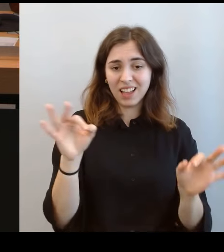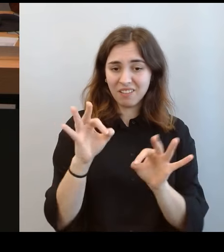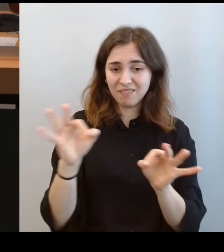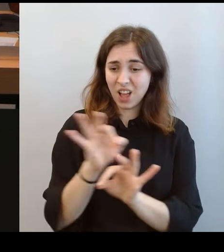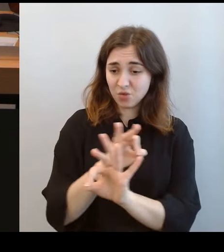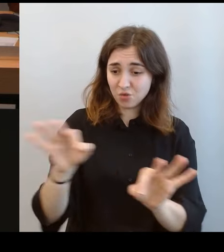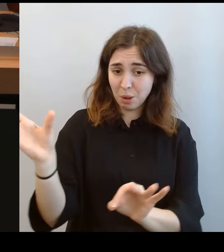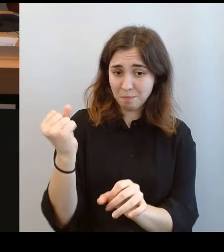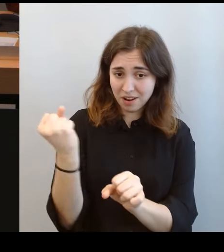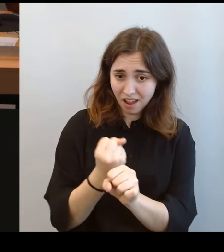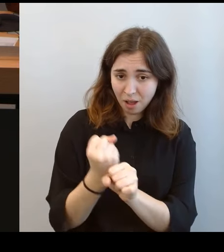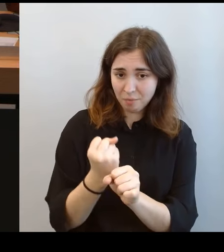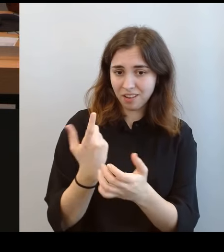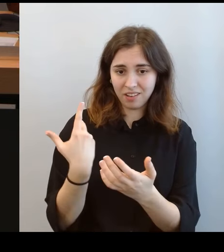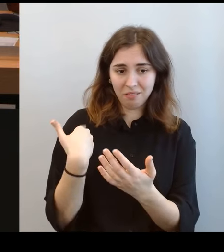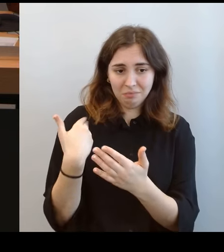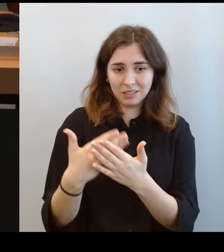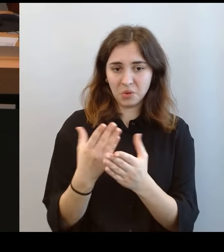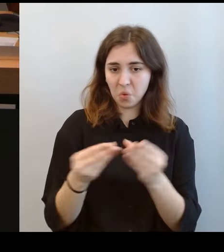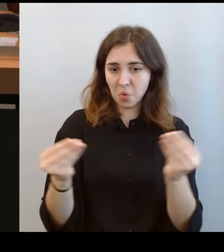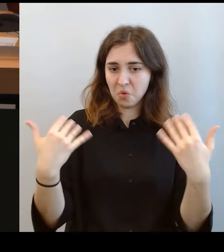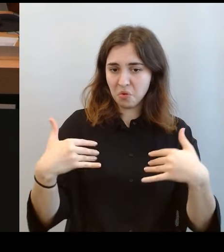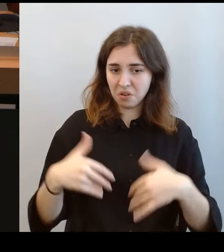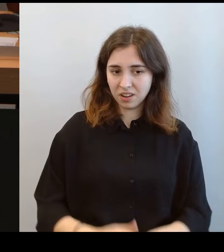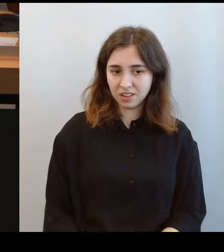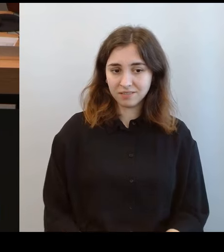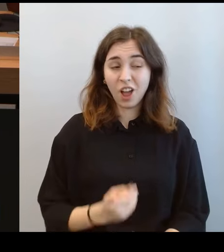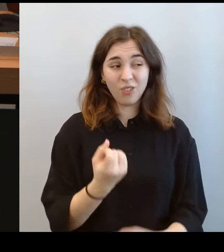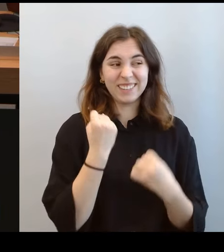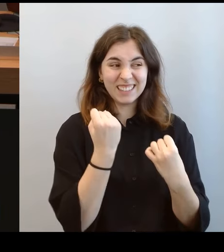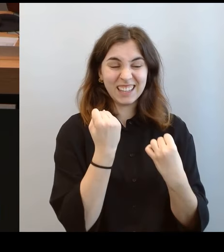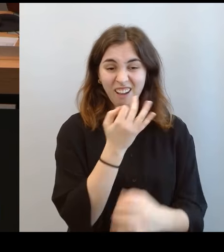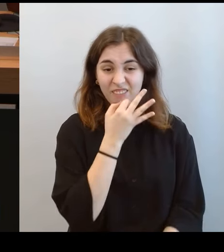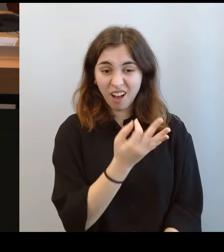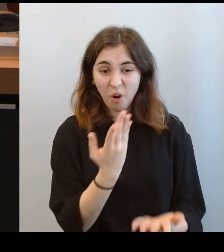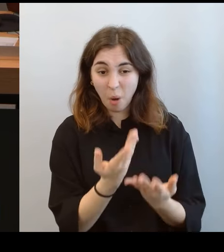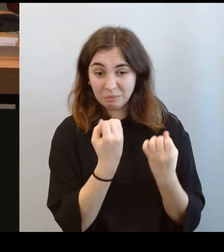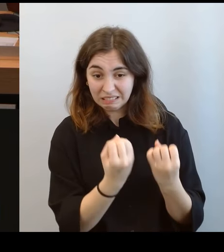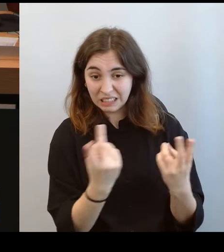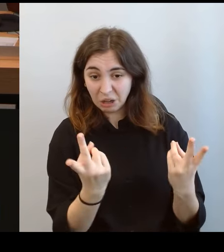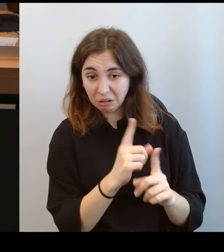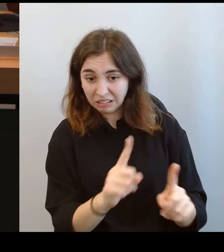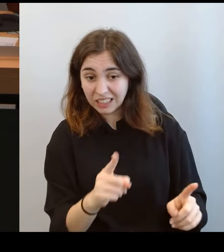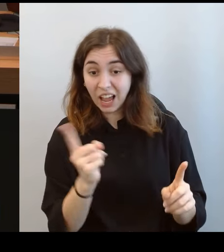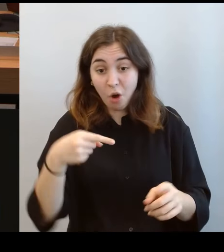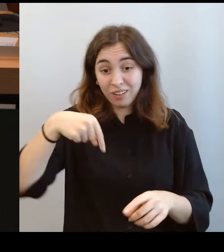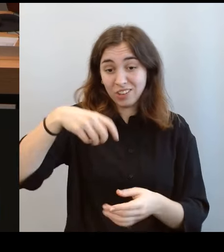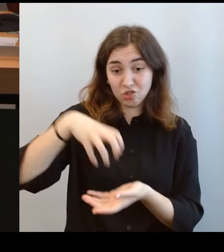Die Sicherheitsfrage und die damit verbundenen Gefahren für die Menschen dieser Stadt: Ungelöst, wie Ausbrüche